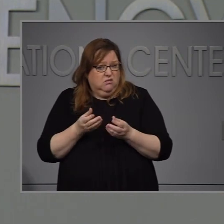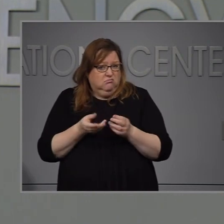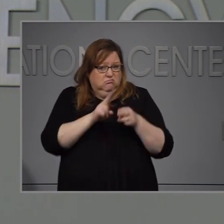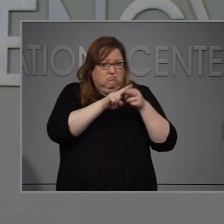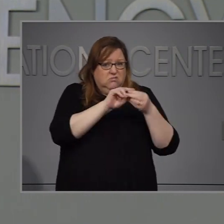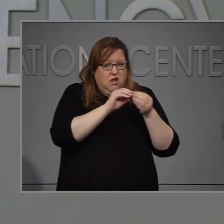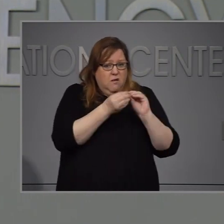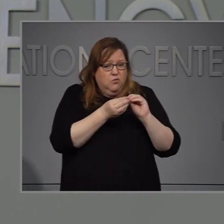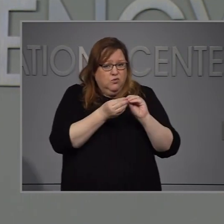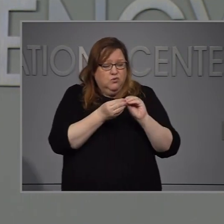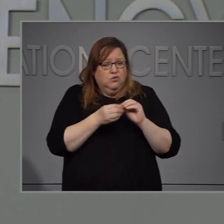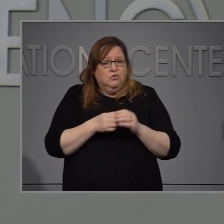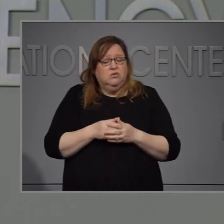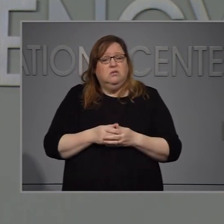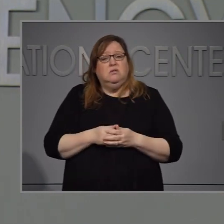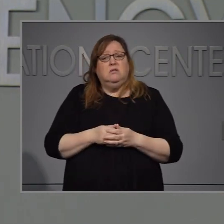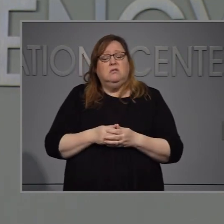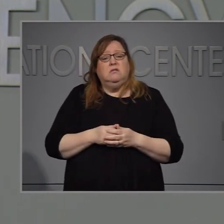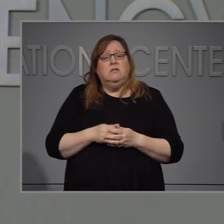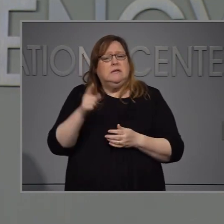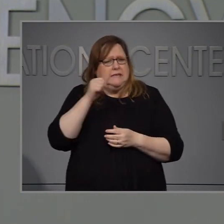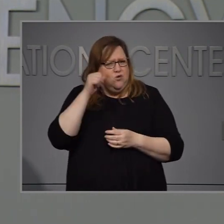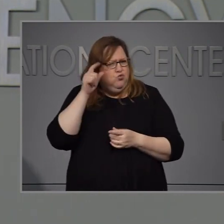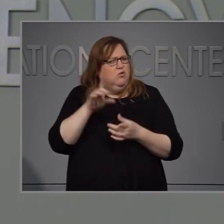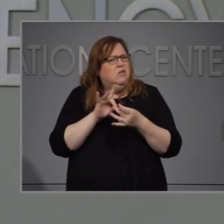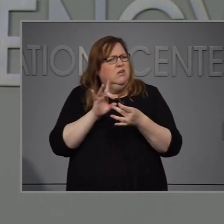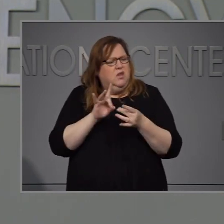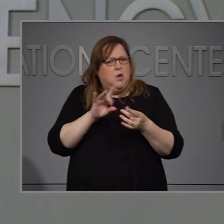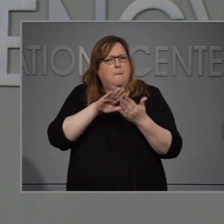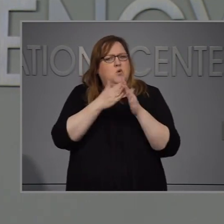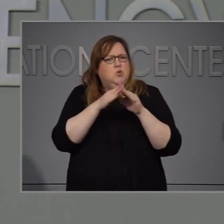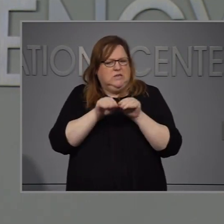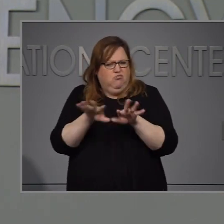están mencionando que la mayoría de los casos son por pero propagación comunitaria,